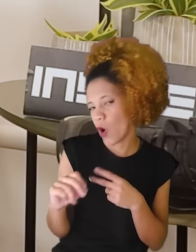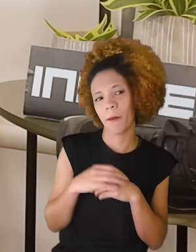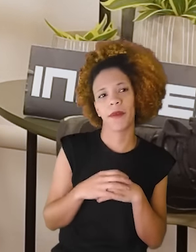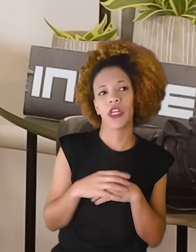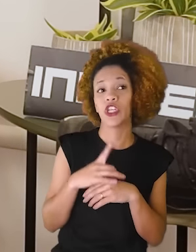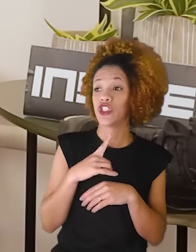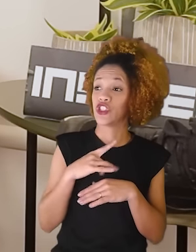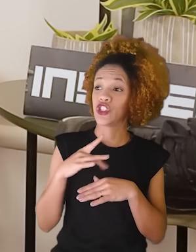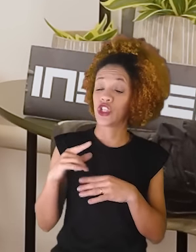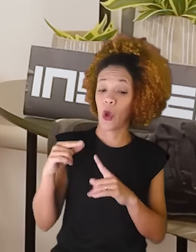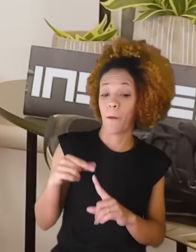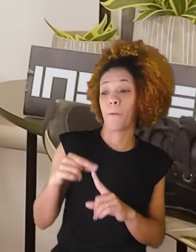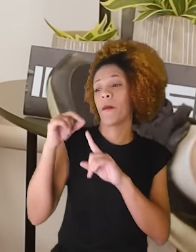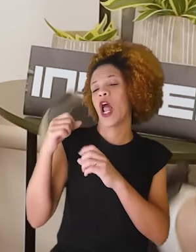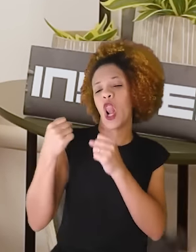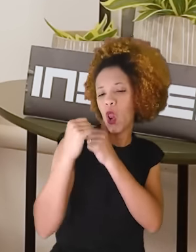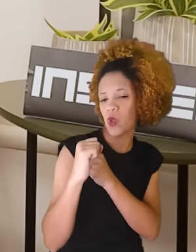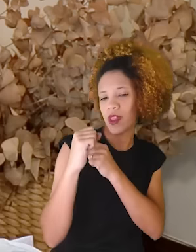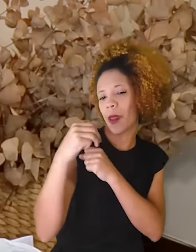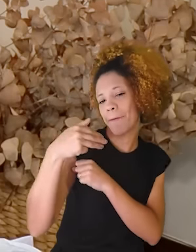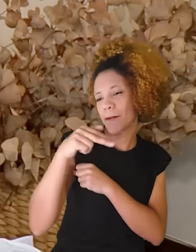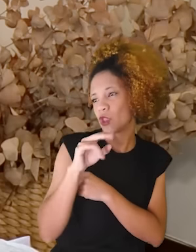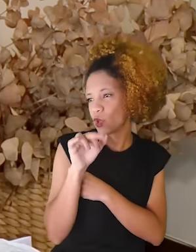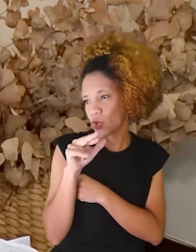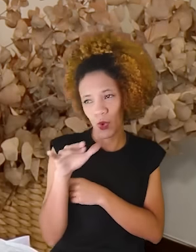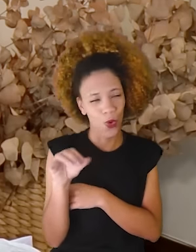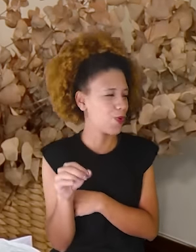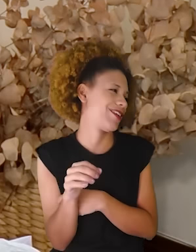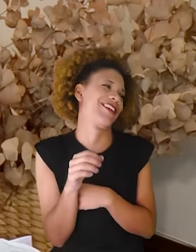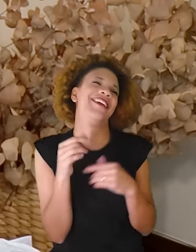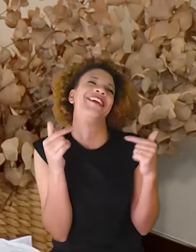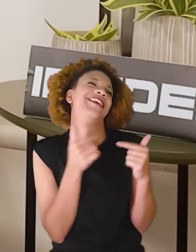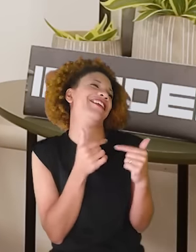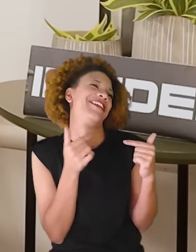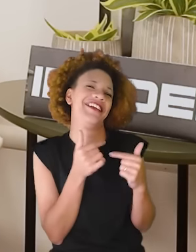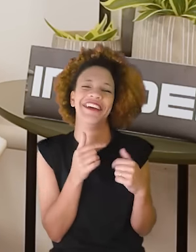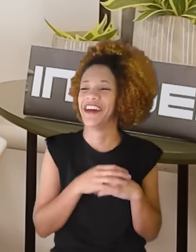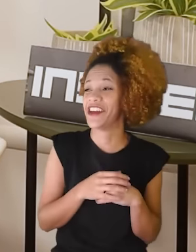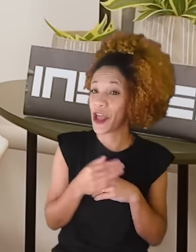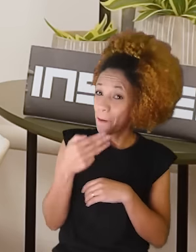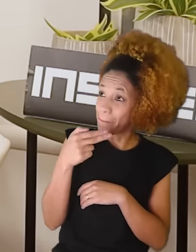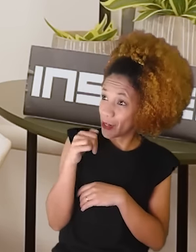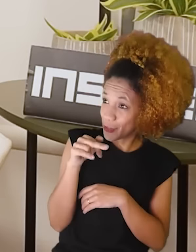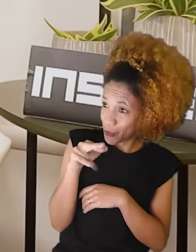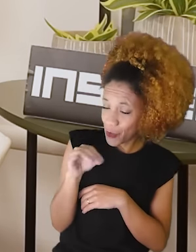uma luta Senior para ele com o Minotouro ess V Nem [ __ ] é aí o Minotouro foi lá e para fazer